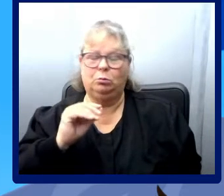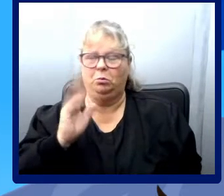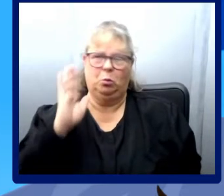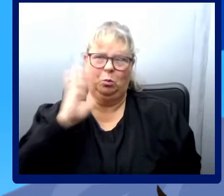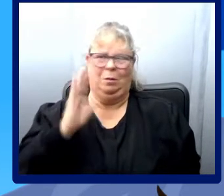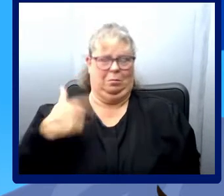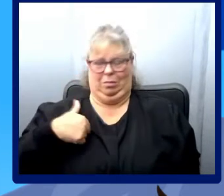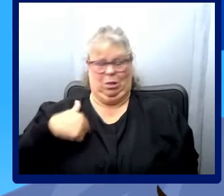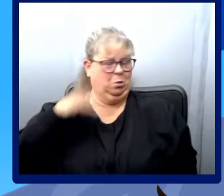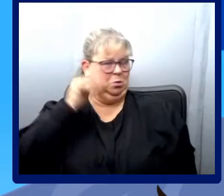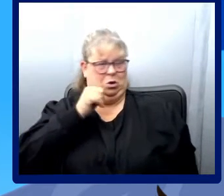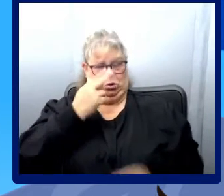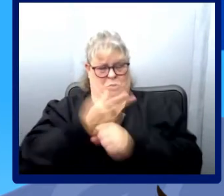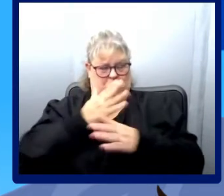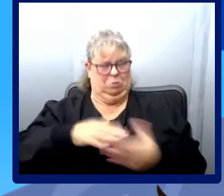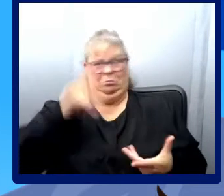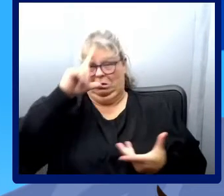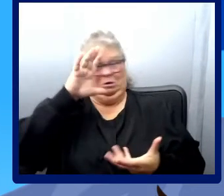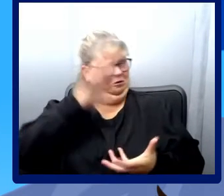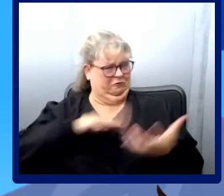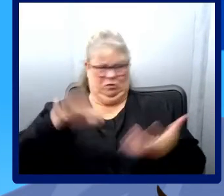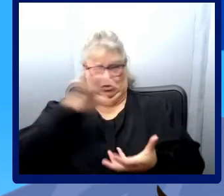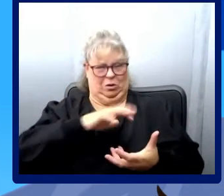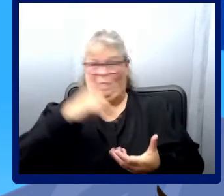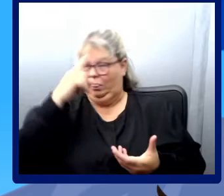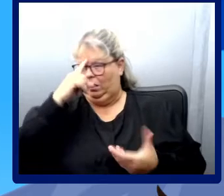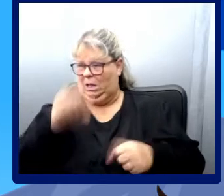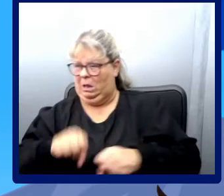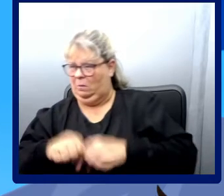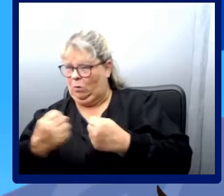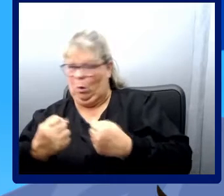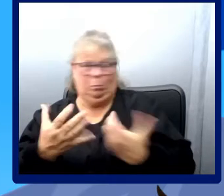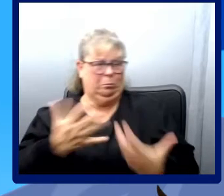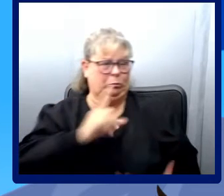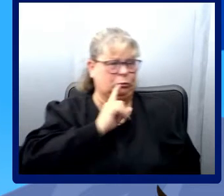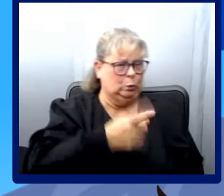y asustado de que algo se haya roto y sin estar seguro de cuáles deben ser los siguientes pasos.